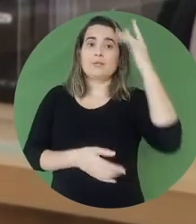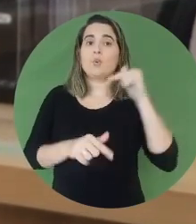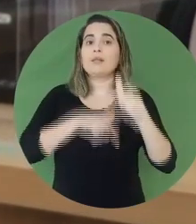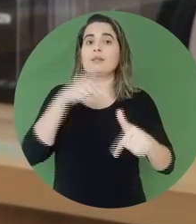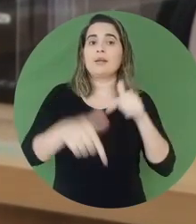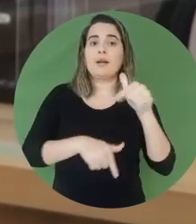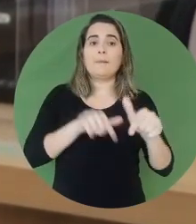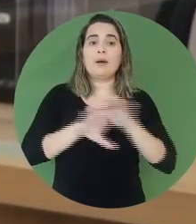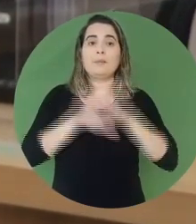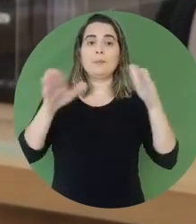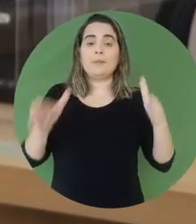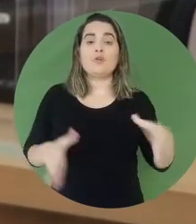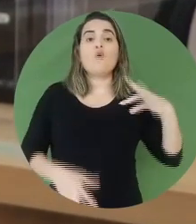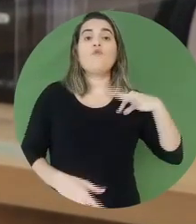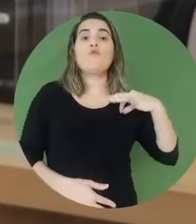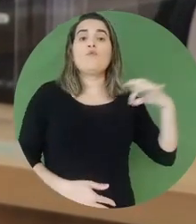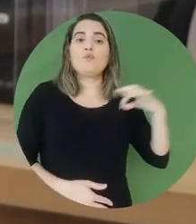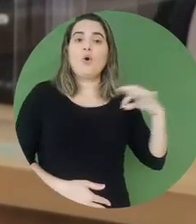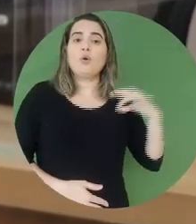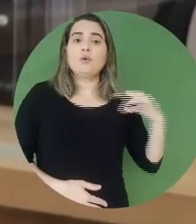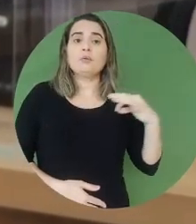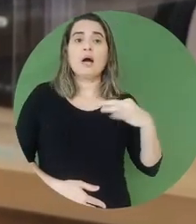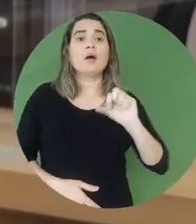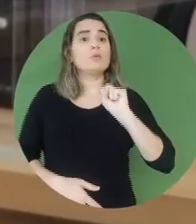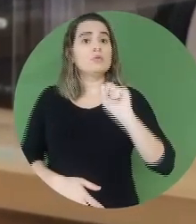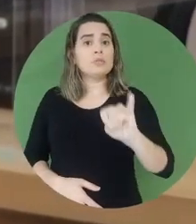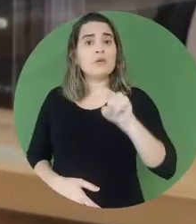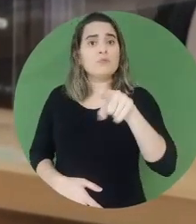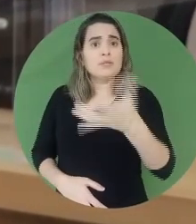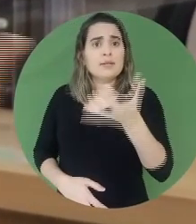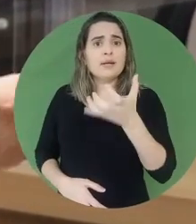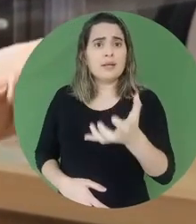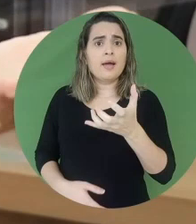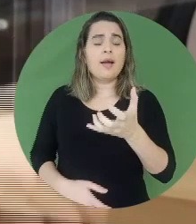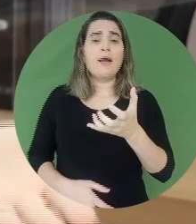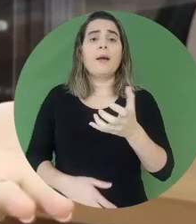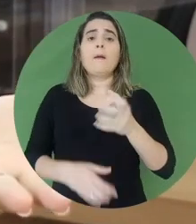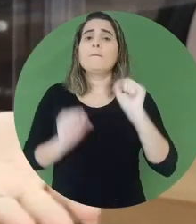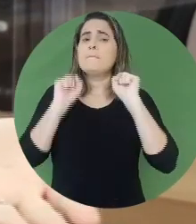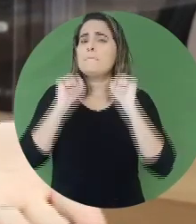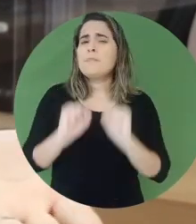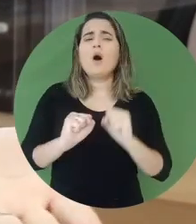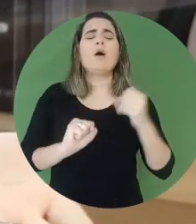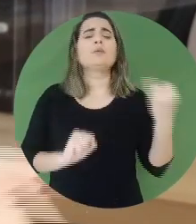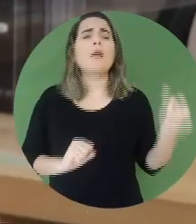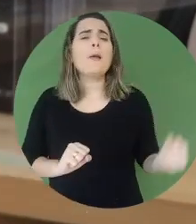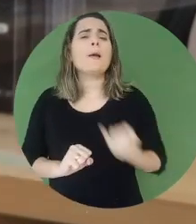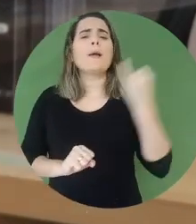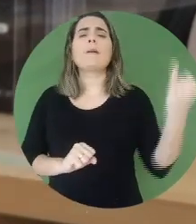Há vantagens pra você que decidir dedicar o seu tempo no dia mais importante pra nossa democracia.